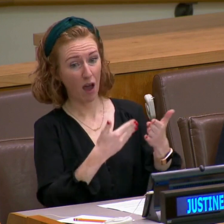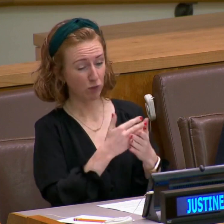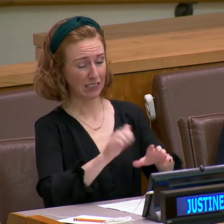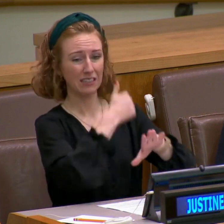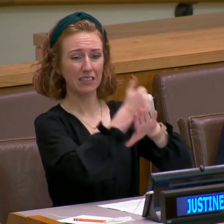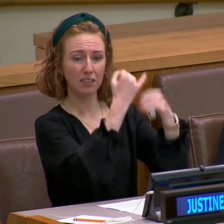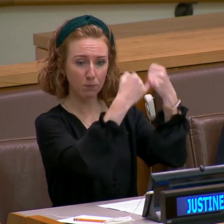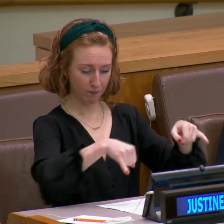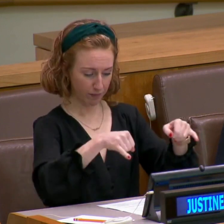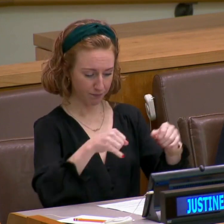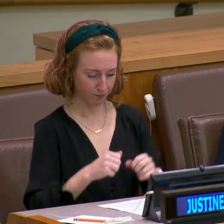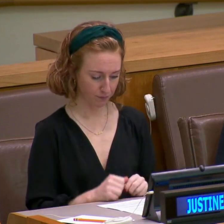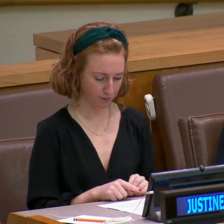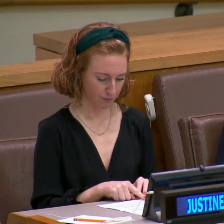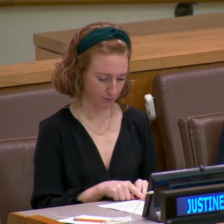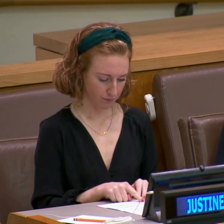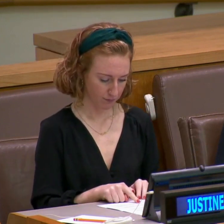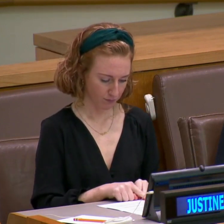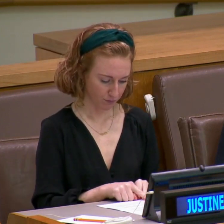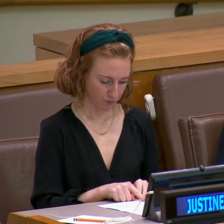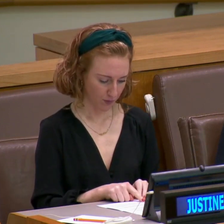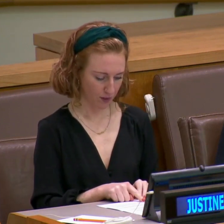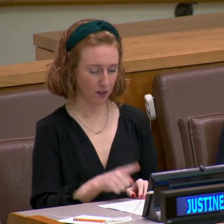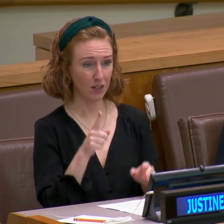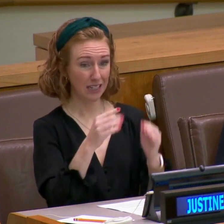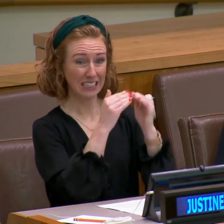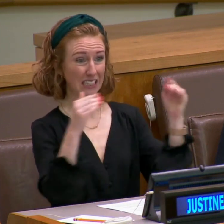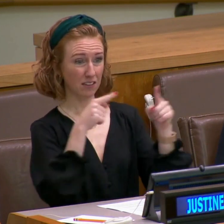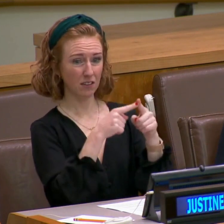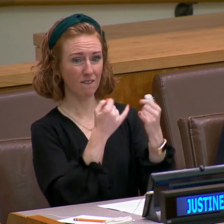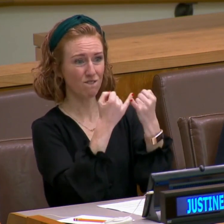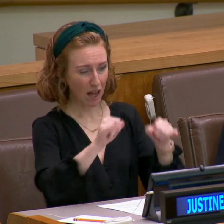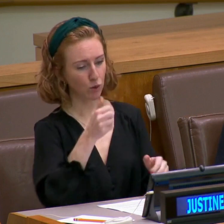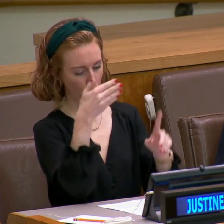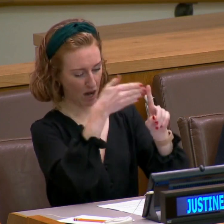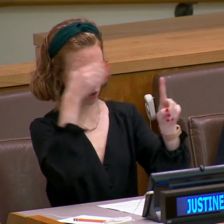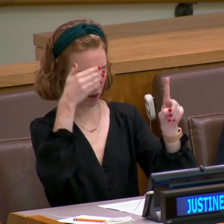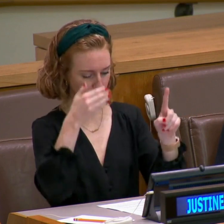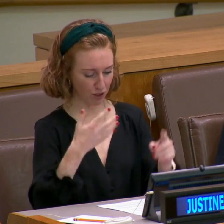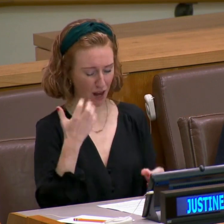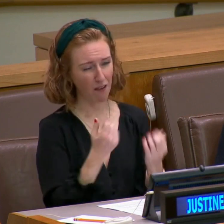lengua natural son inmediatamente descartadas. Estos estándares no reconocen